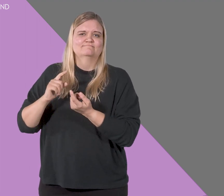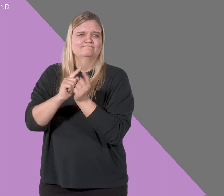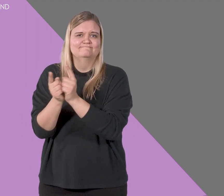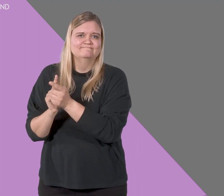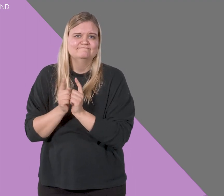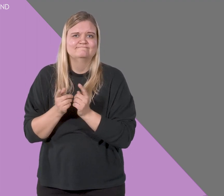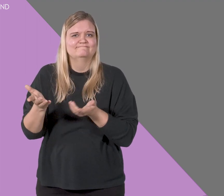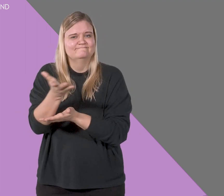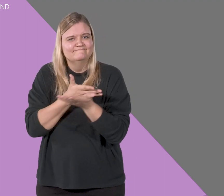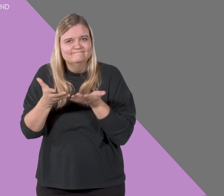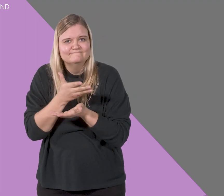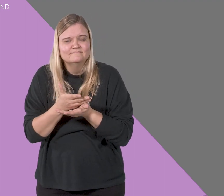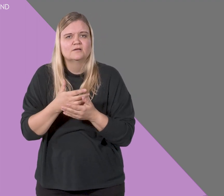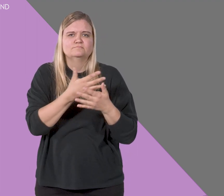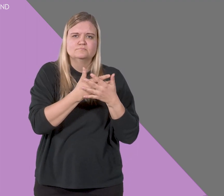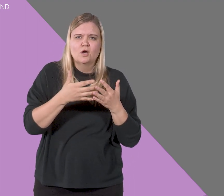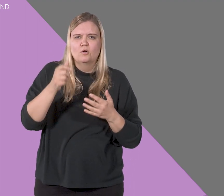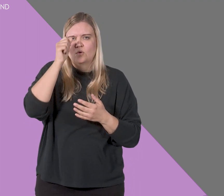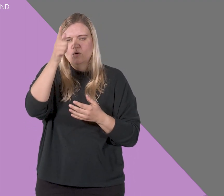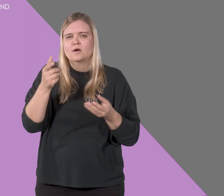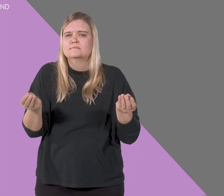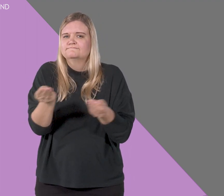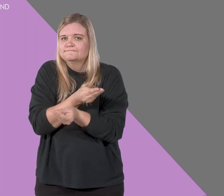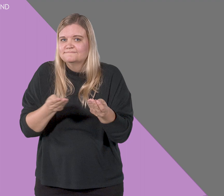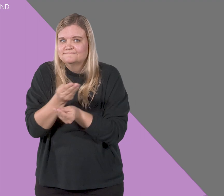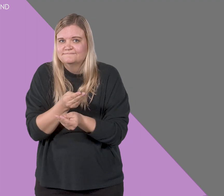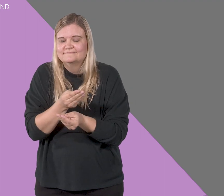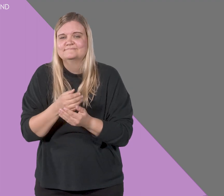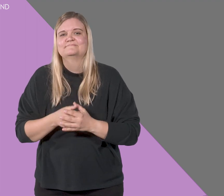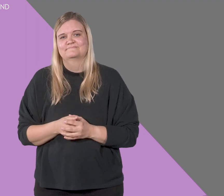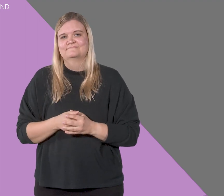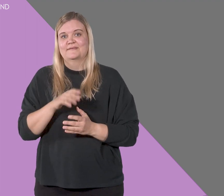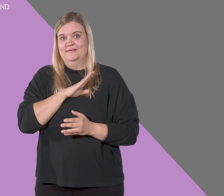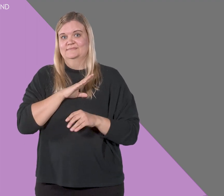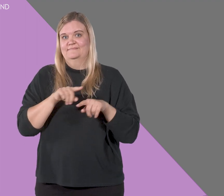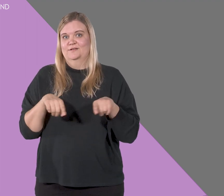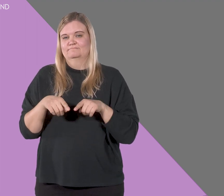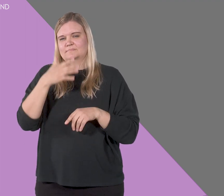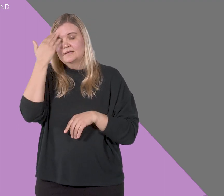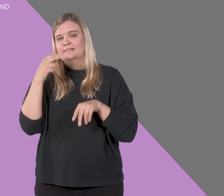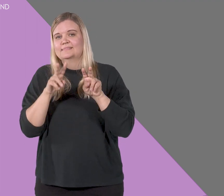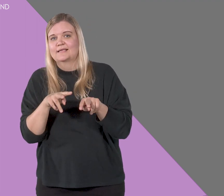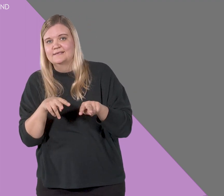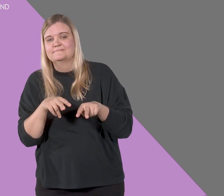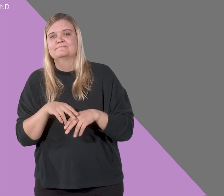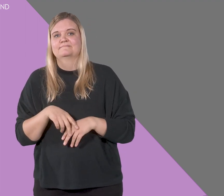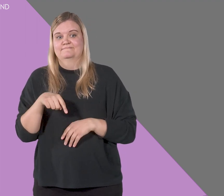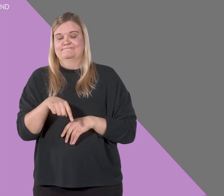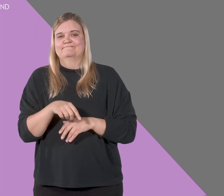fick umgås med varandra och dela sitt språk och sin kultur. Ta del av stämningarna på träffen på vår video.